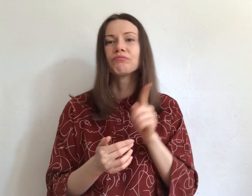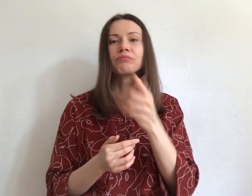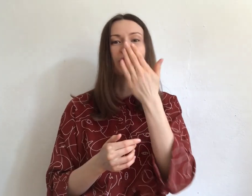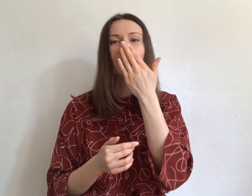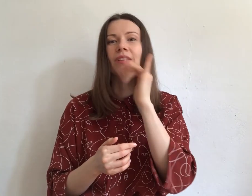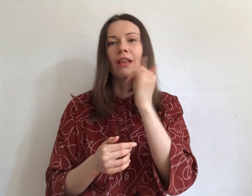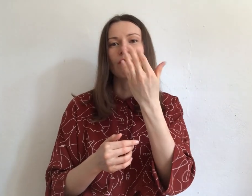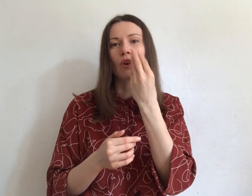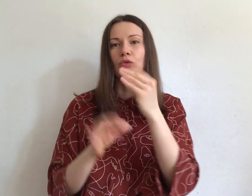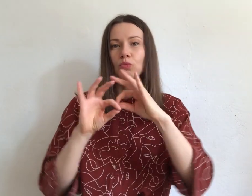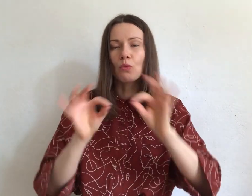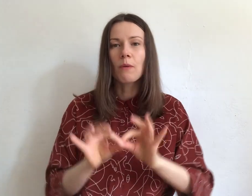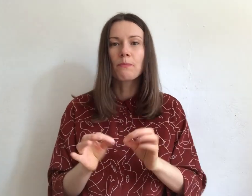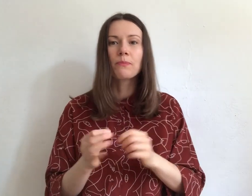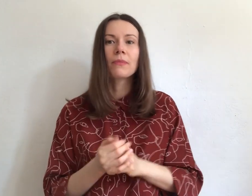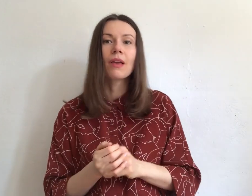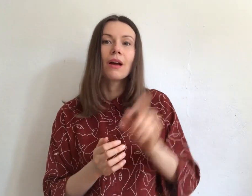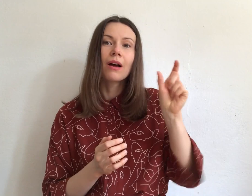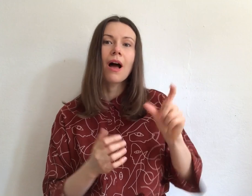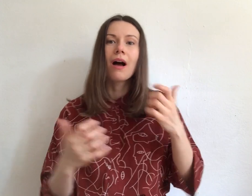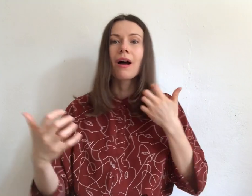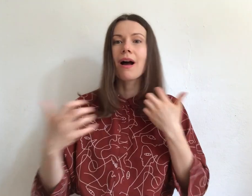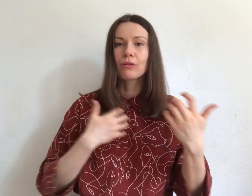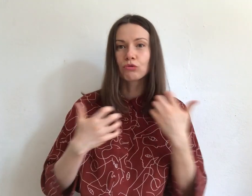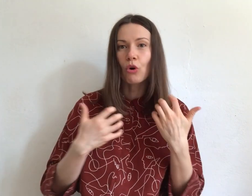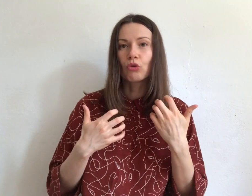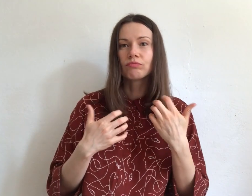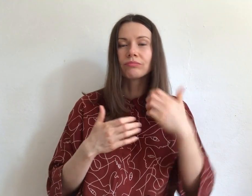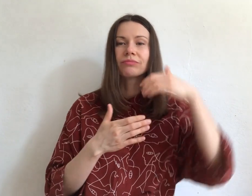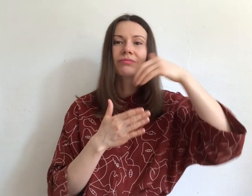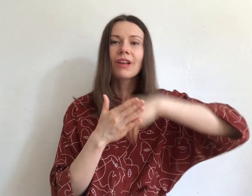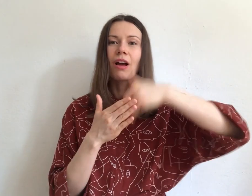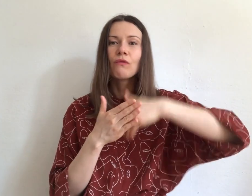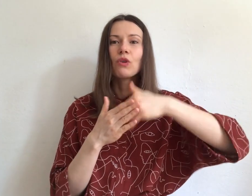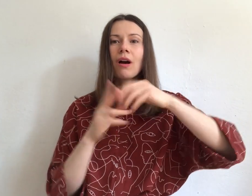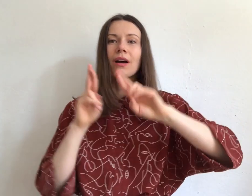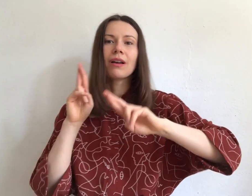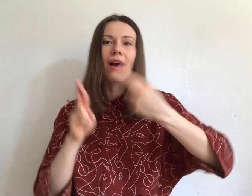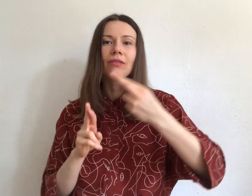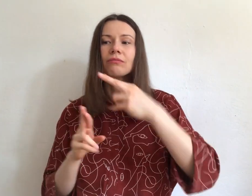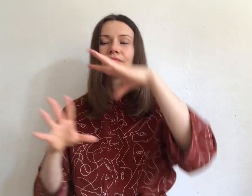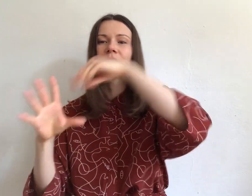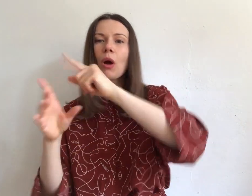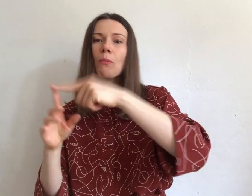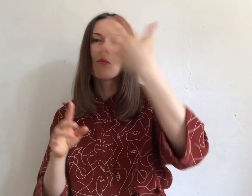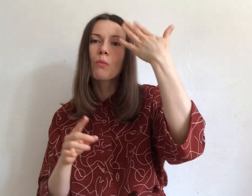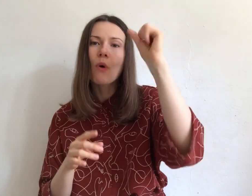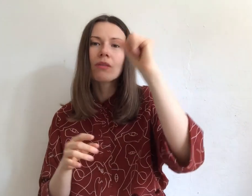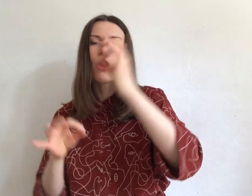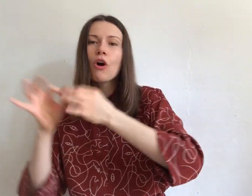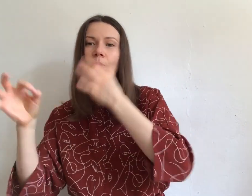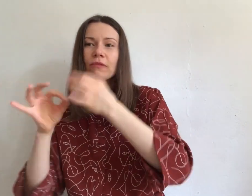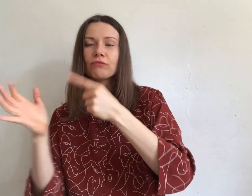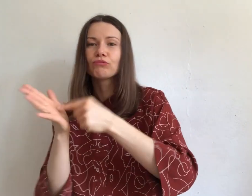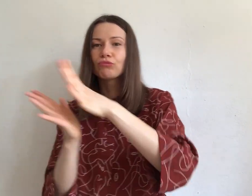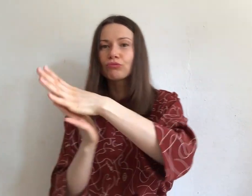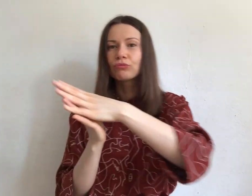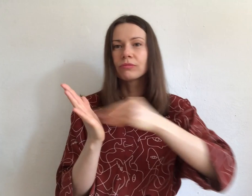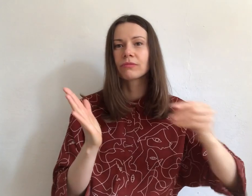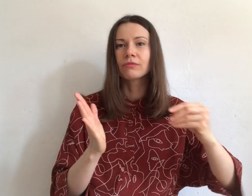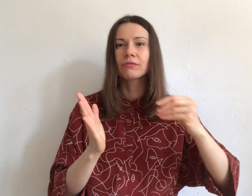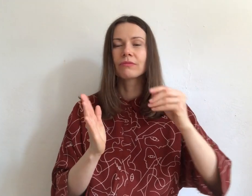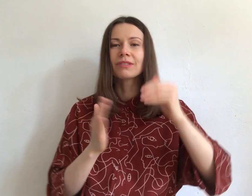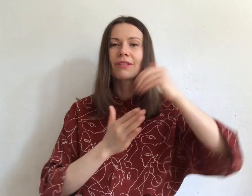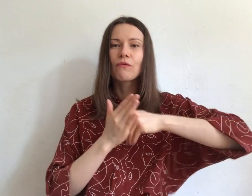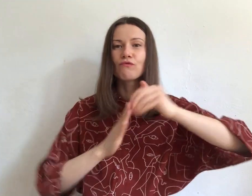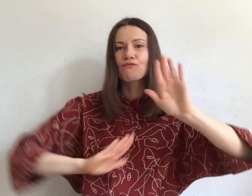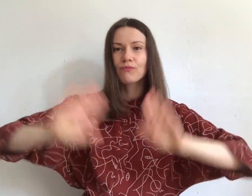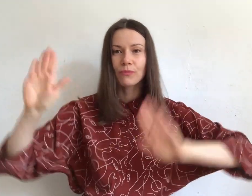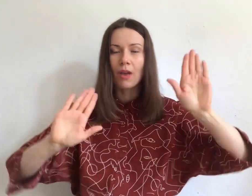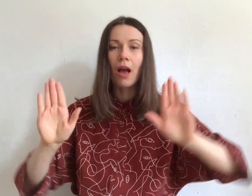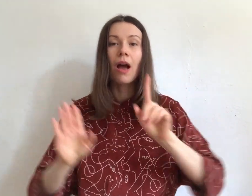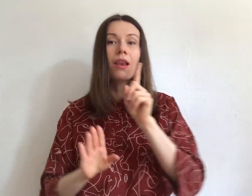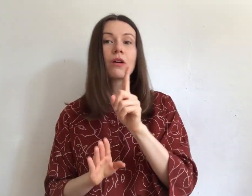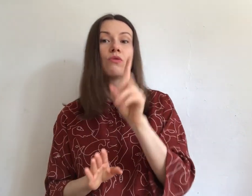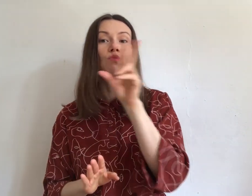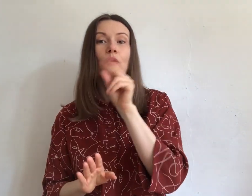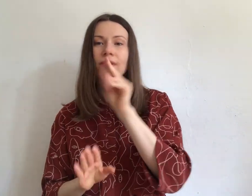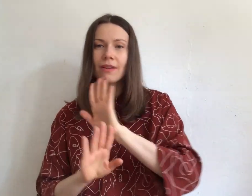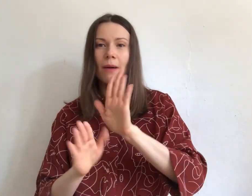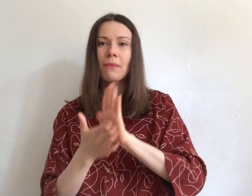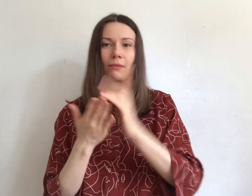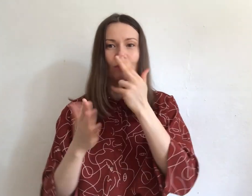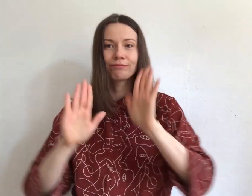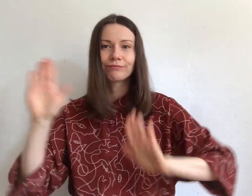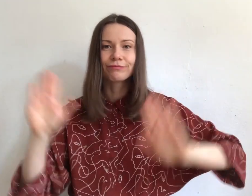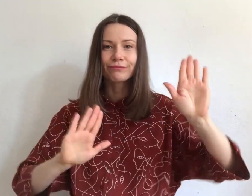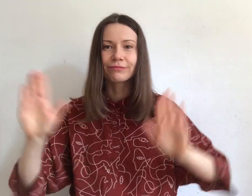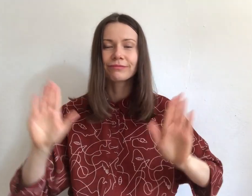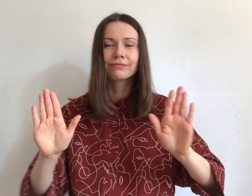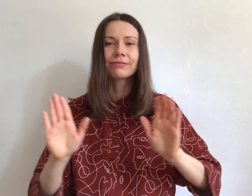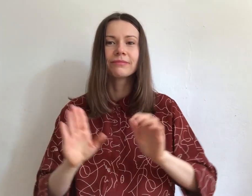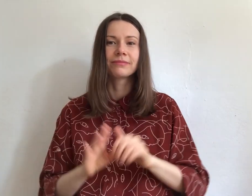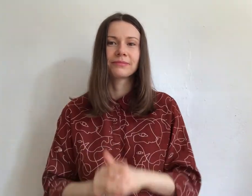Polega ona na odegraniu przez artystę reakcji i zachowań bohatera/rów powieści bez użycia słów.